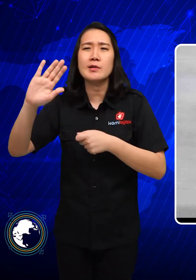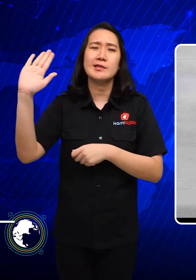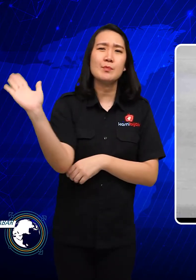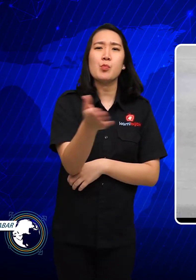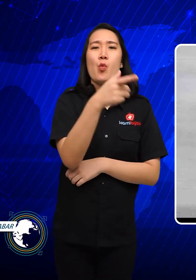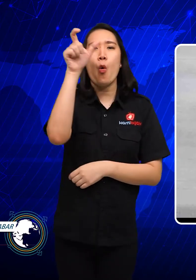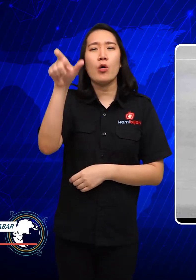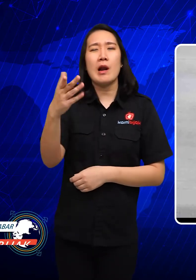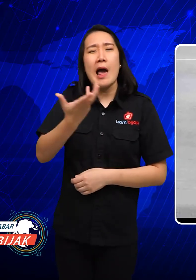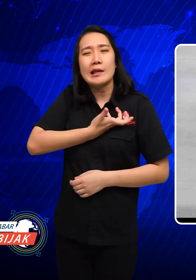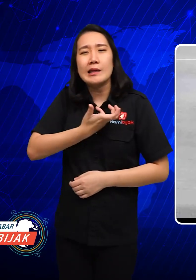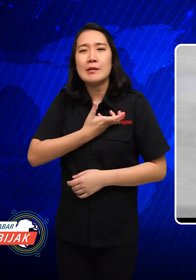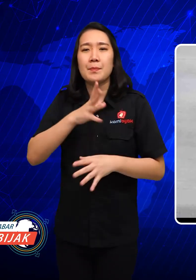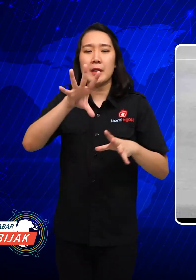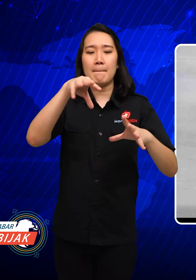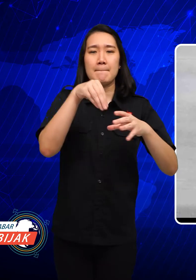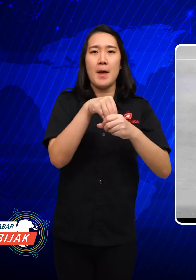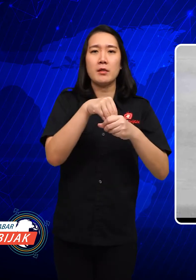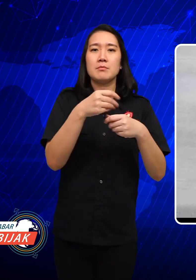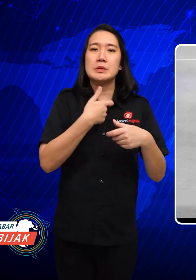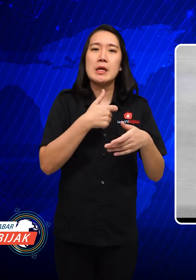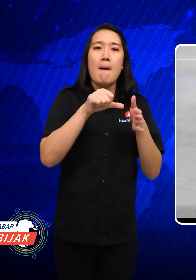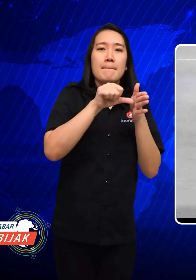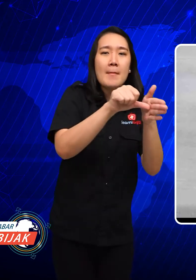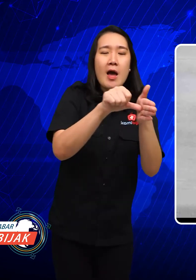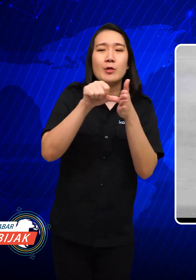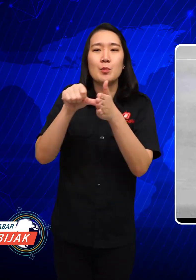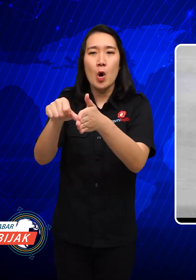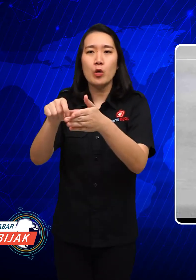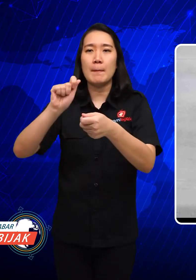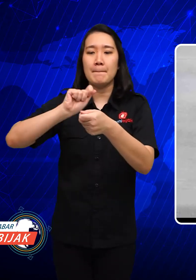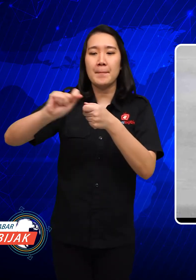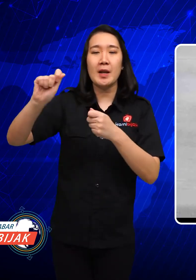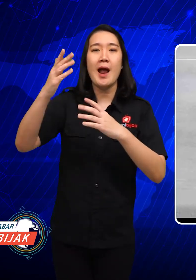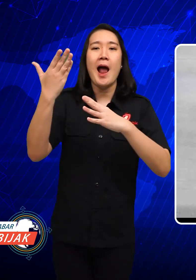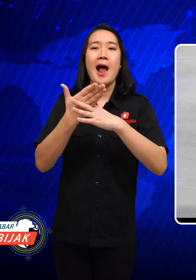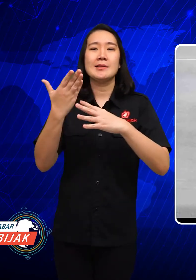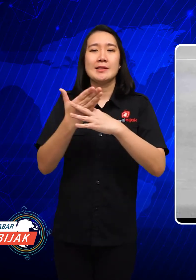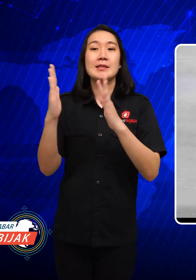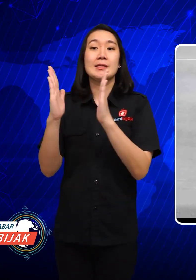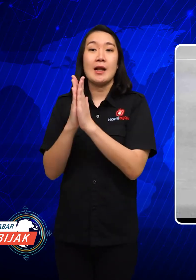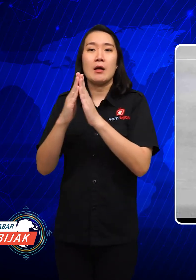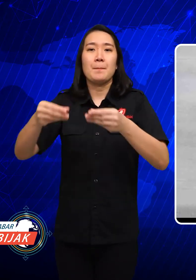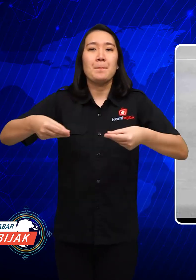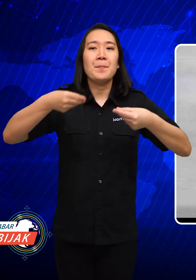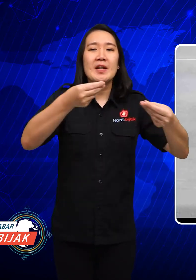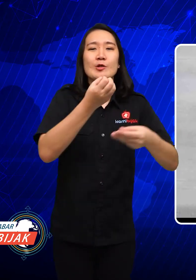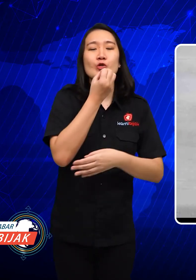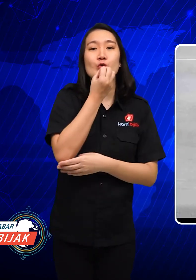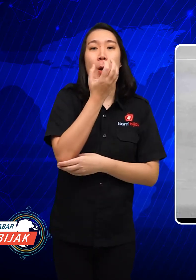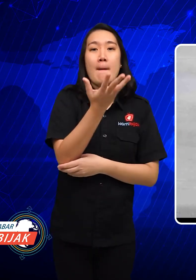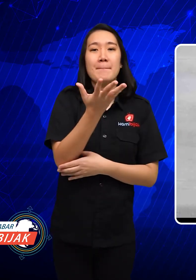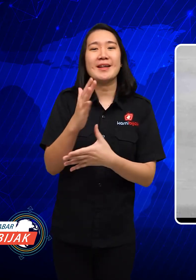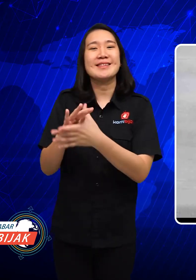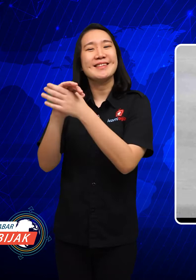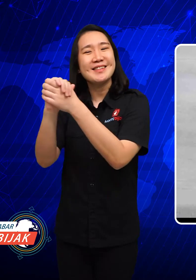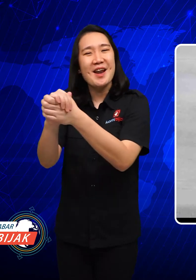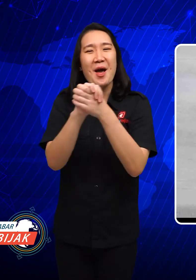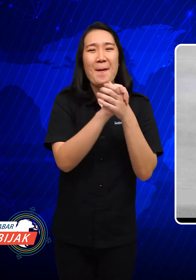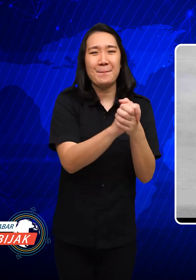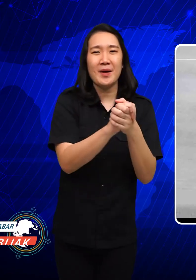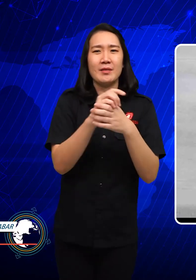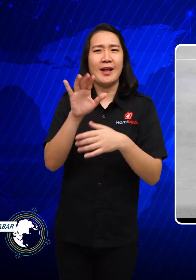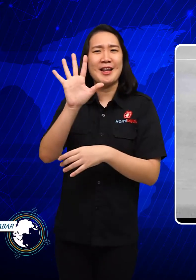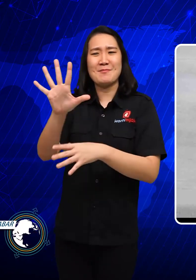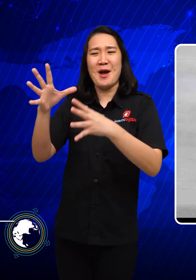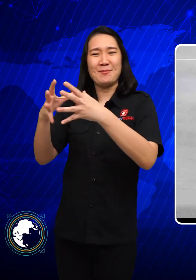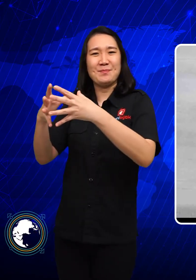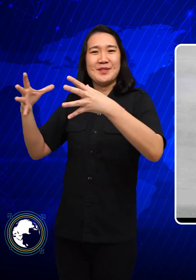semua orang ingin terlibat membantu proyek itu dan mengucapkan selamat pada 5 besar